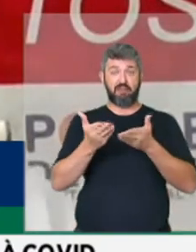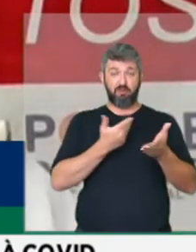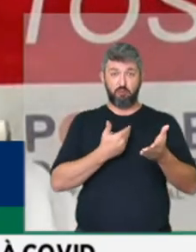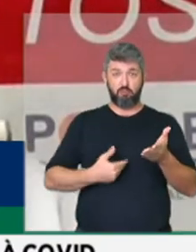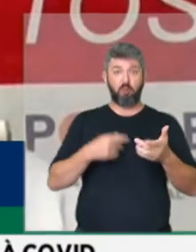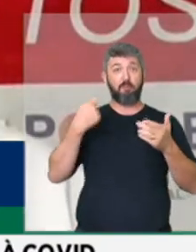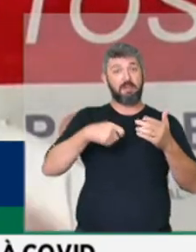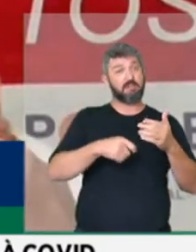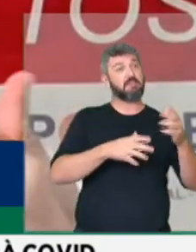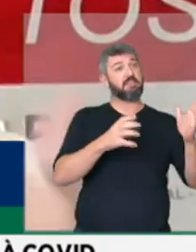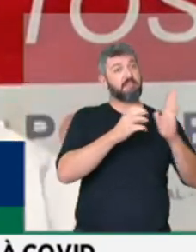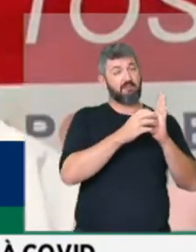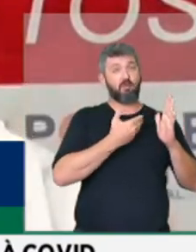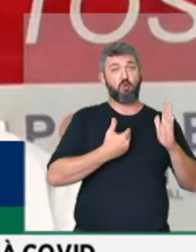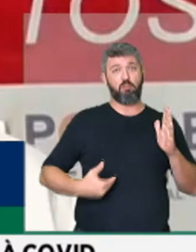POLICIAL MILITAR O GUARDA MUNICIPAL, OS AGENTES DE